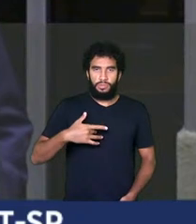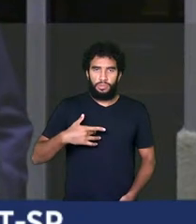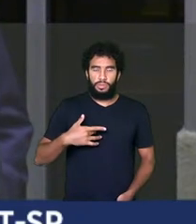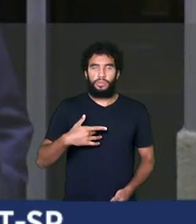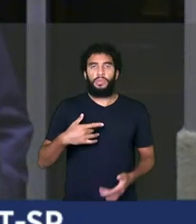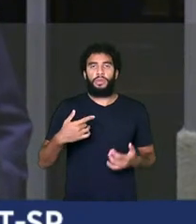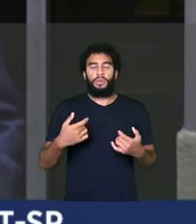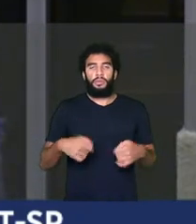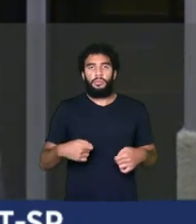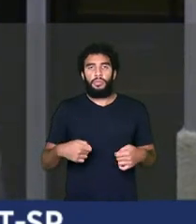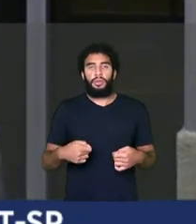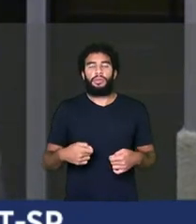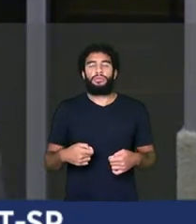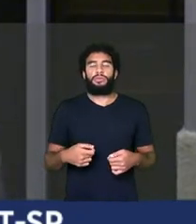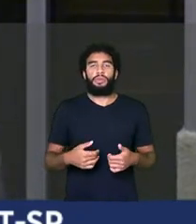CÉLIO MOURA, SE OS PLANOS DE